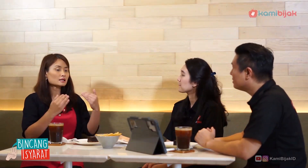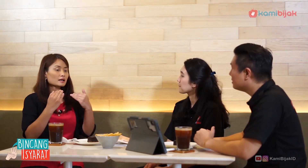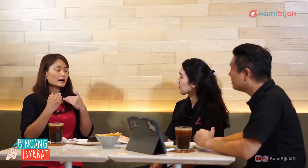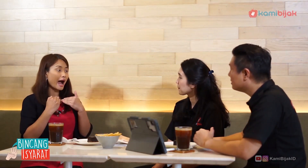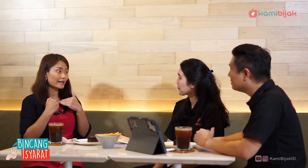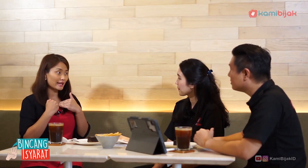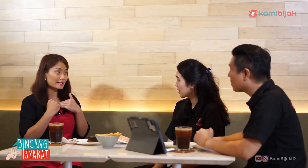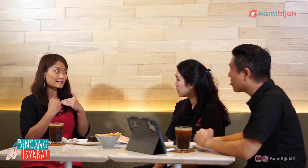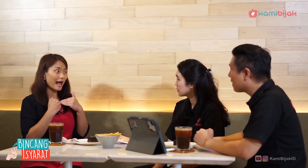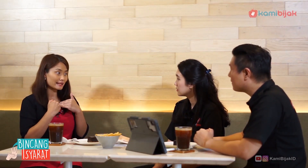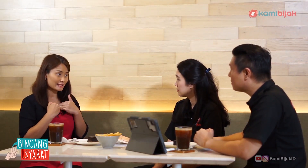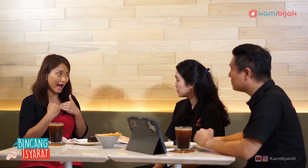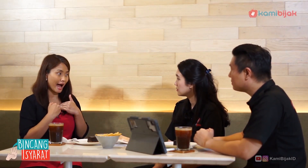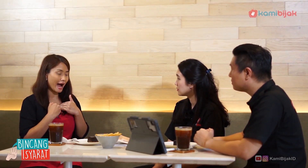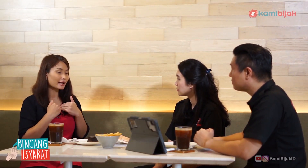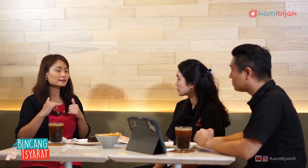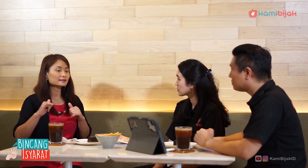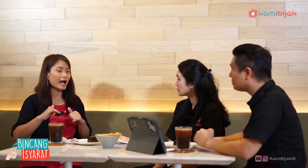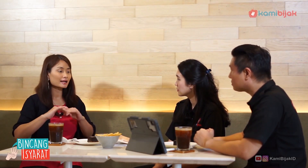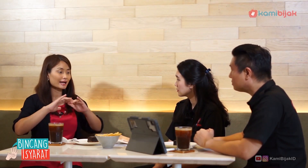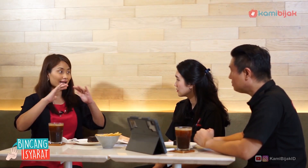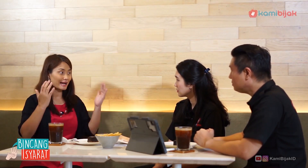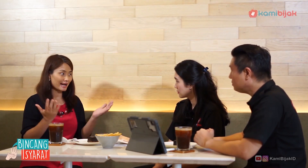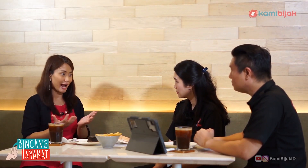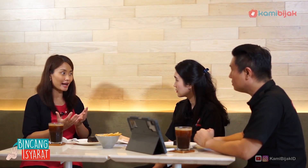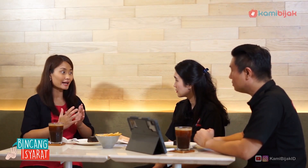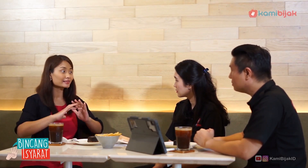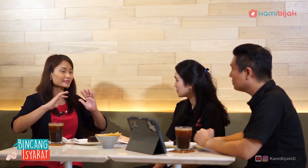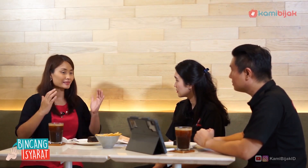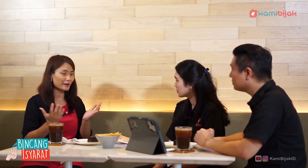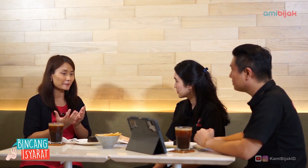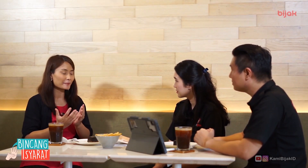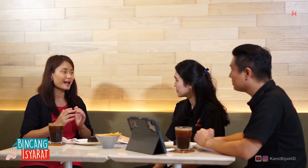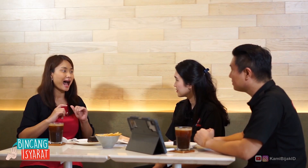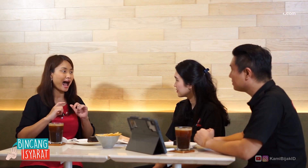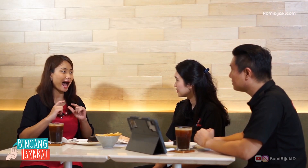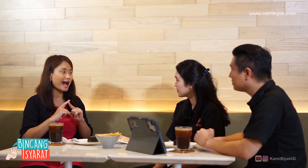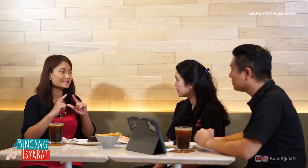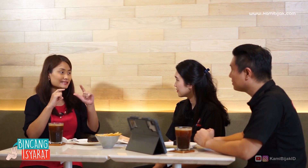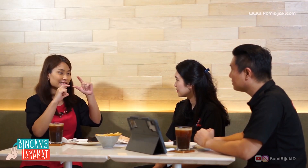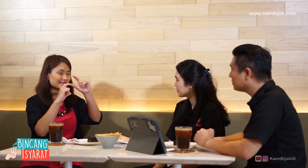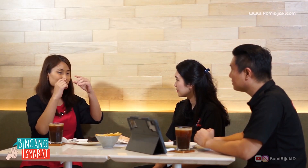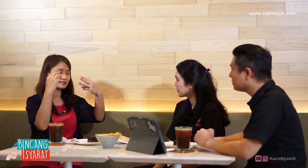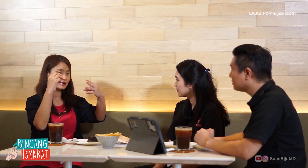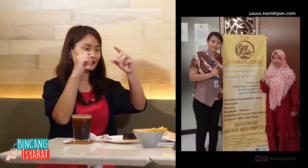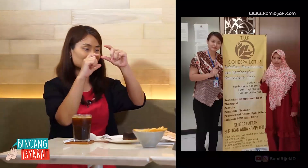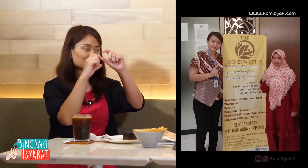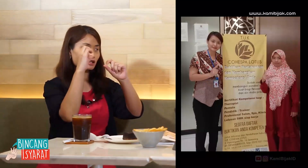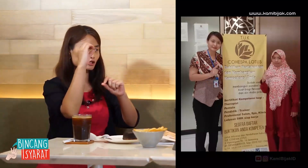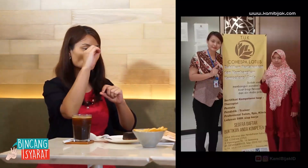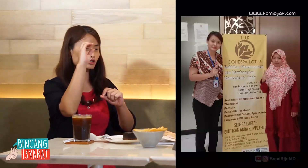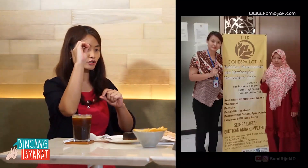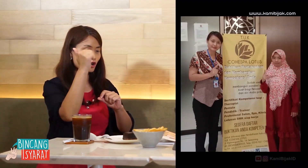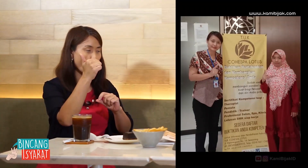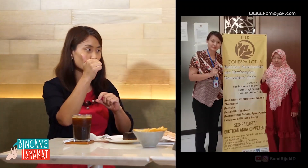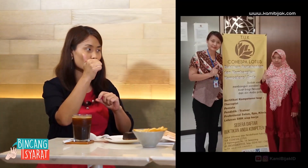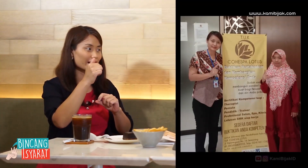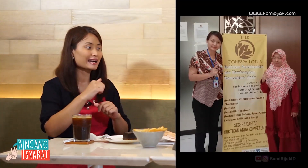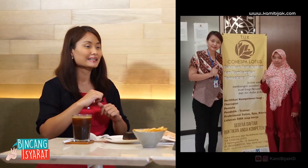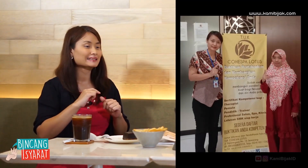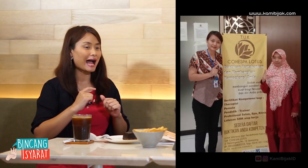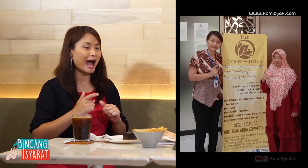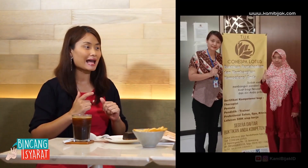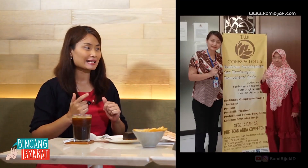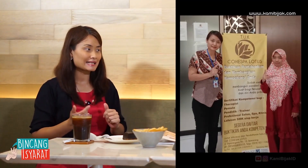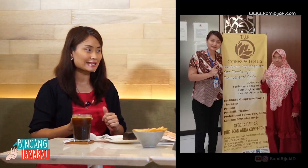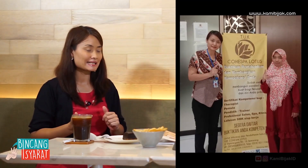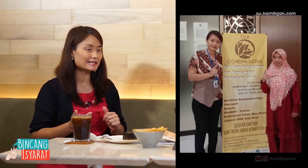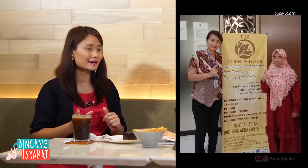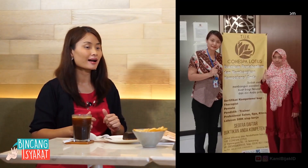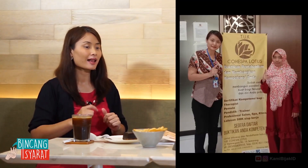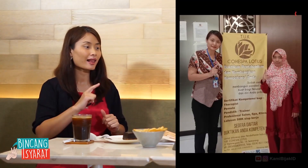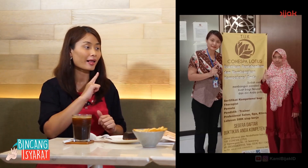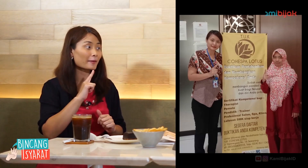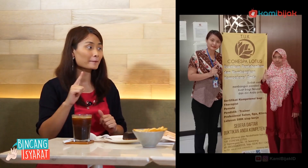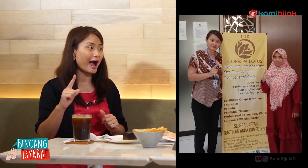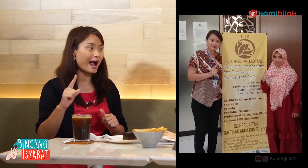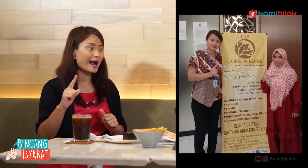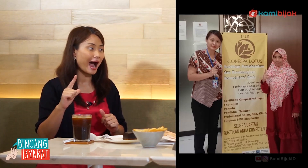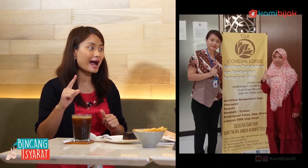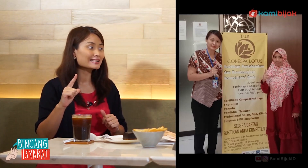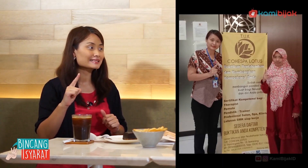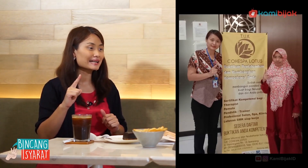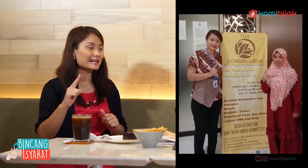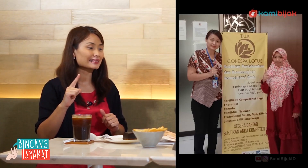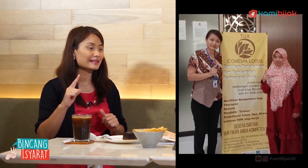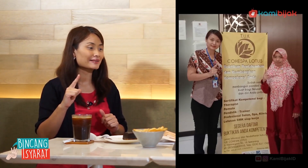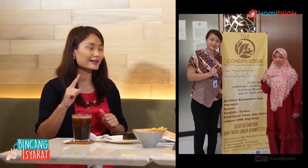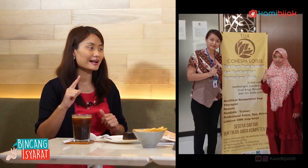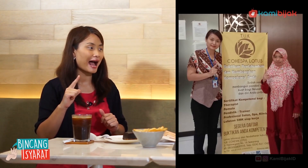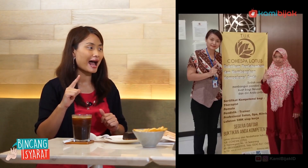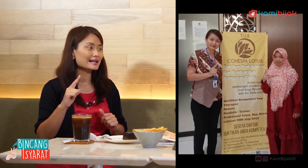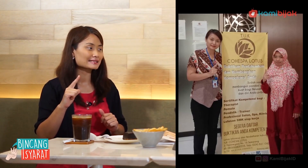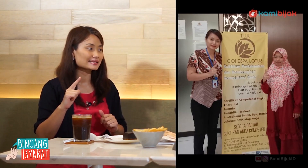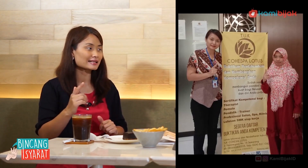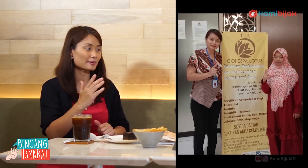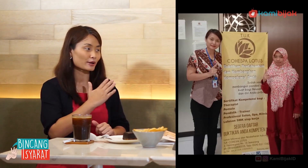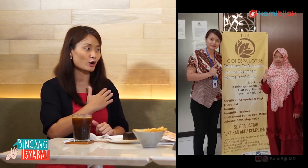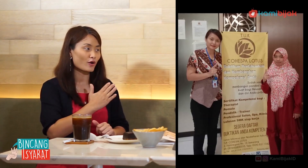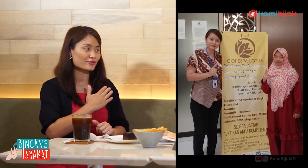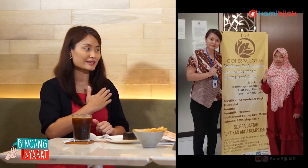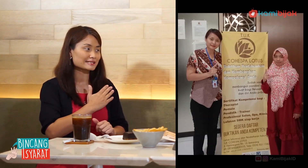saya dan rekan tim asesor dari Lembaga sertifikasi profesi